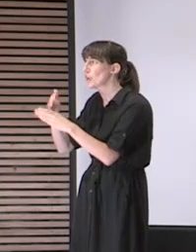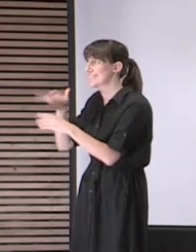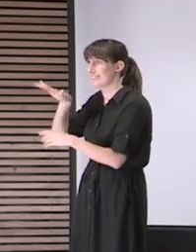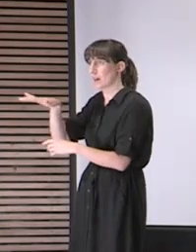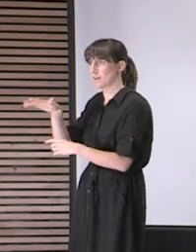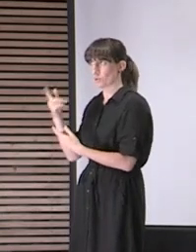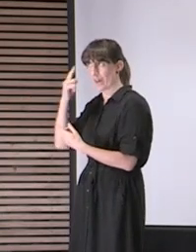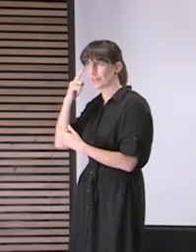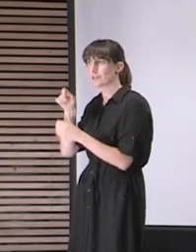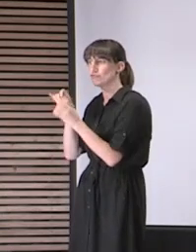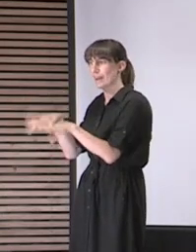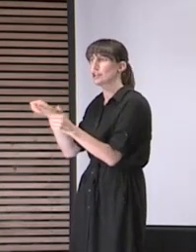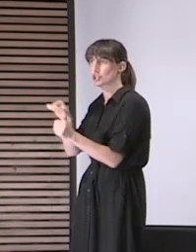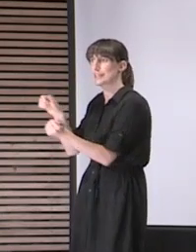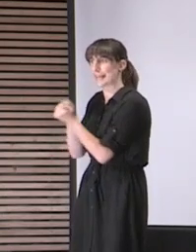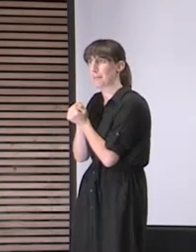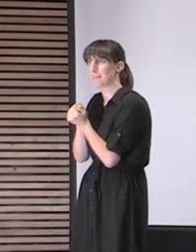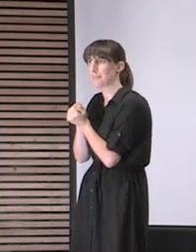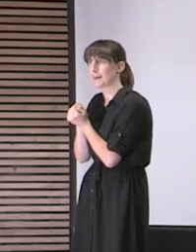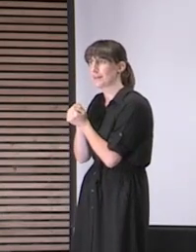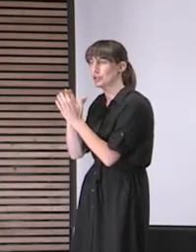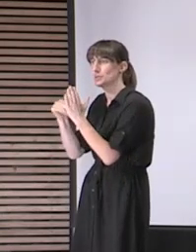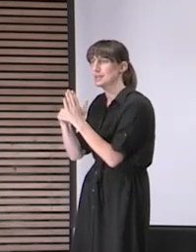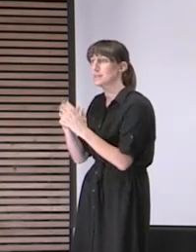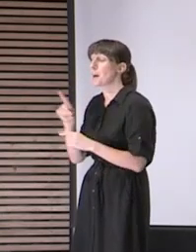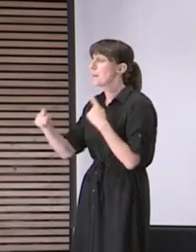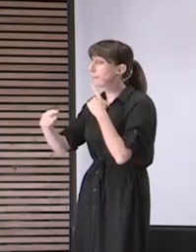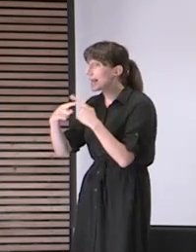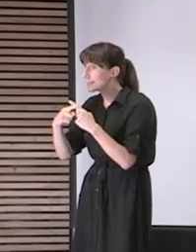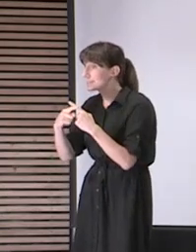más y pagan más impuestos y otros. Son una parte clave de la